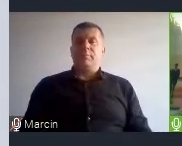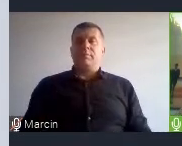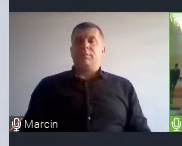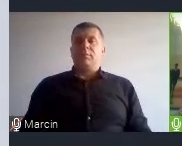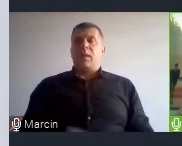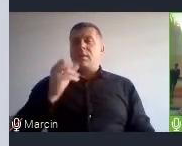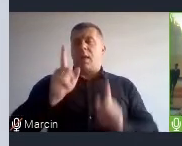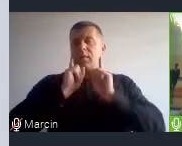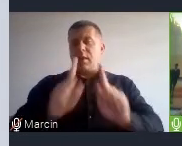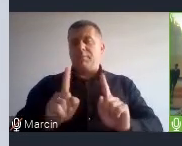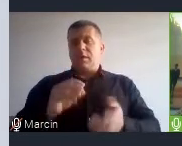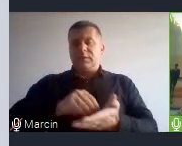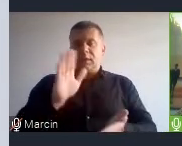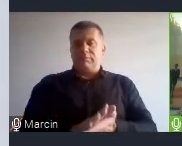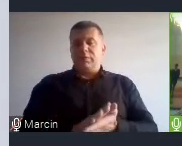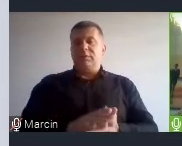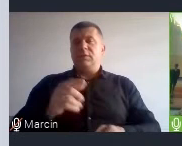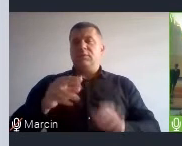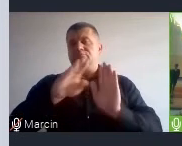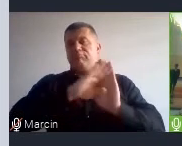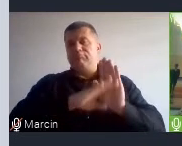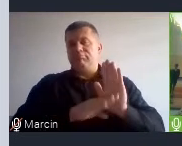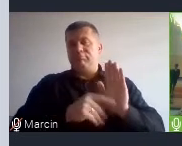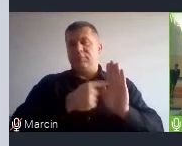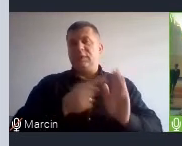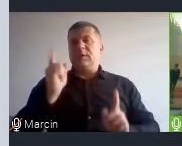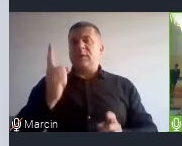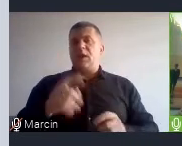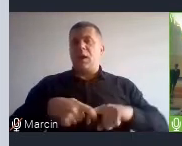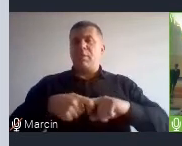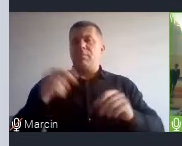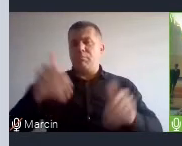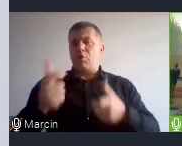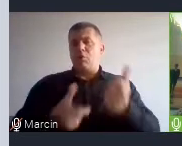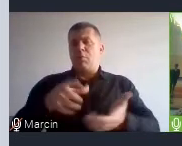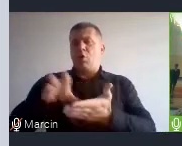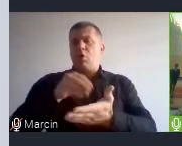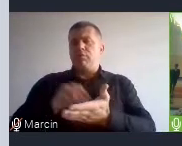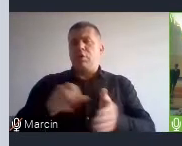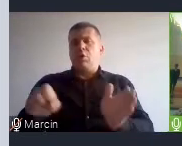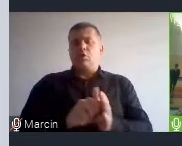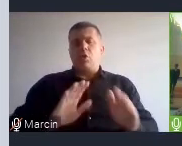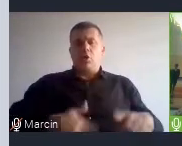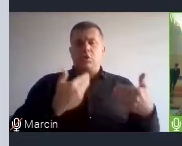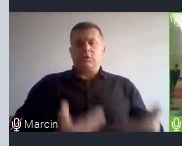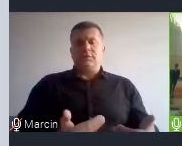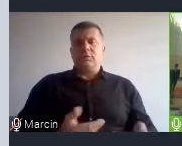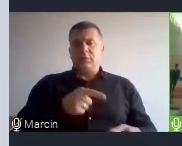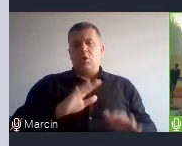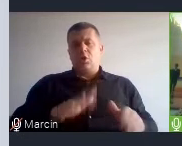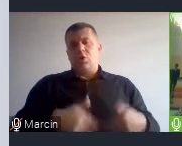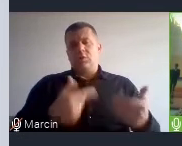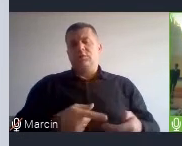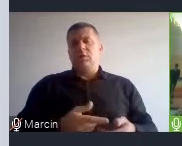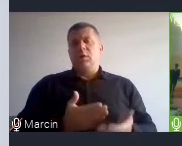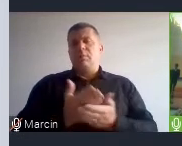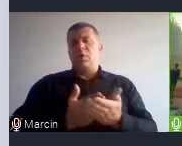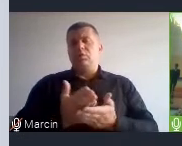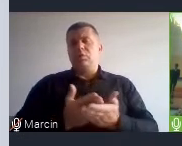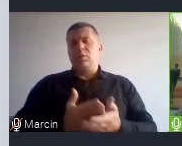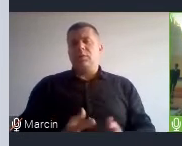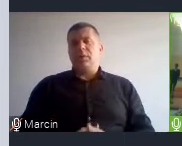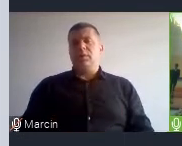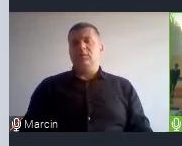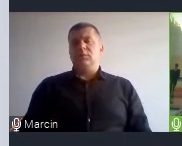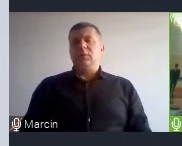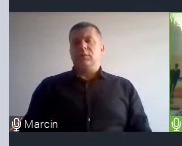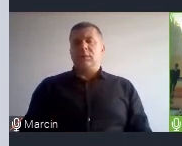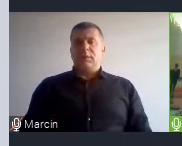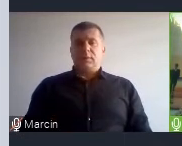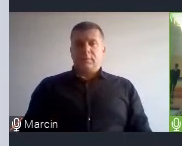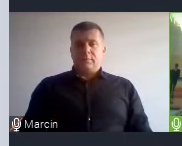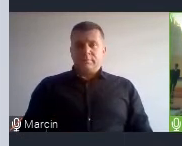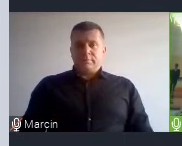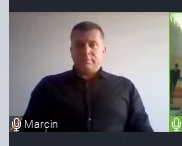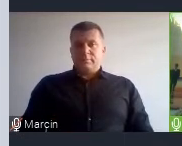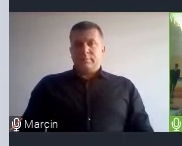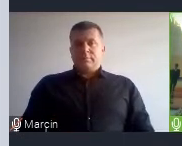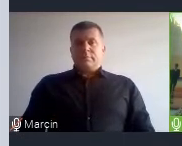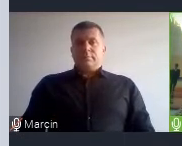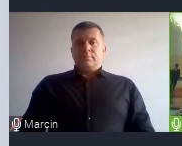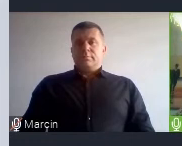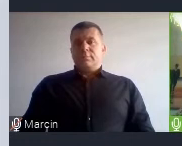Tak naprawdę zapiany w wytycznych zakaz powiązań można skopiować do oświadczeń i tymi oświadczeniami się swobodnie posługiwać.